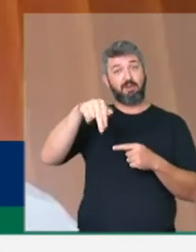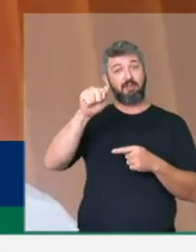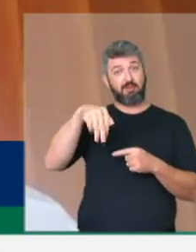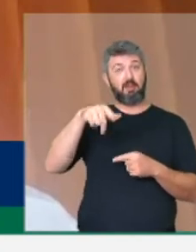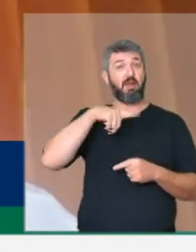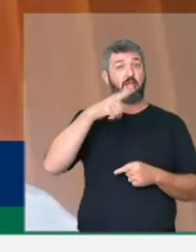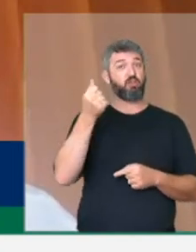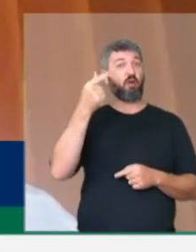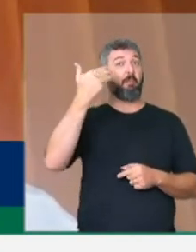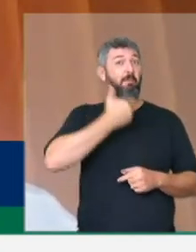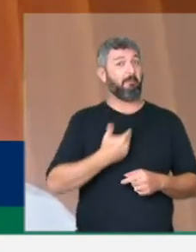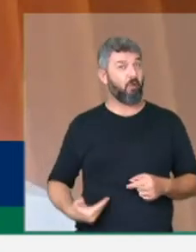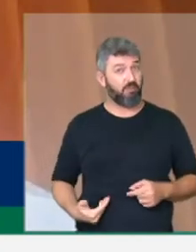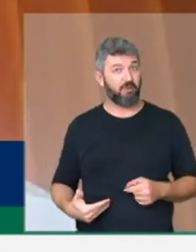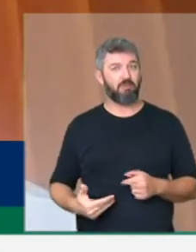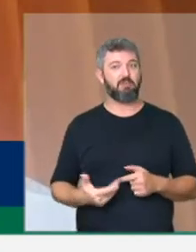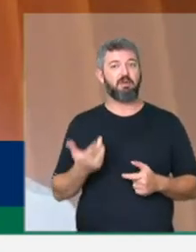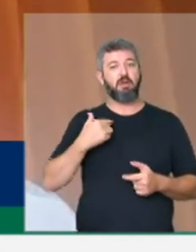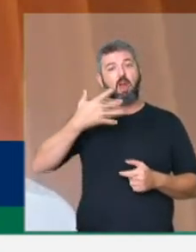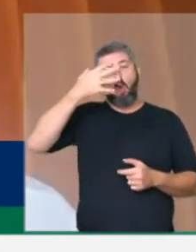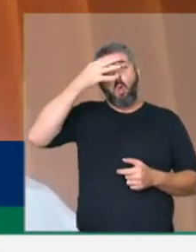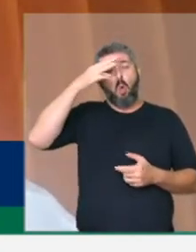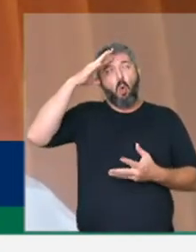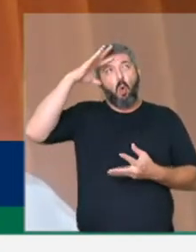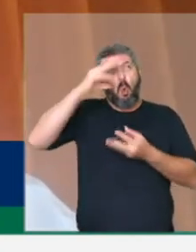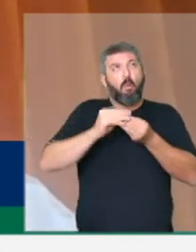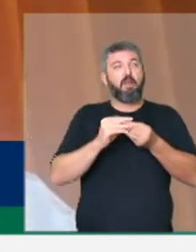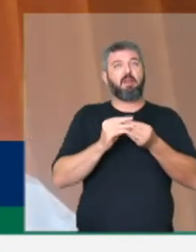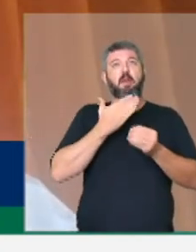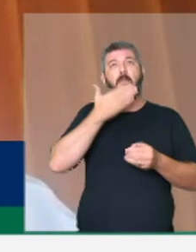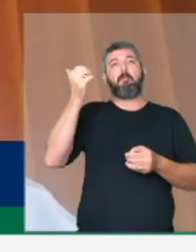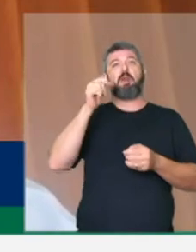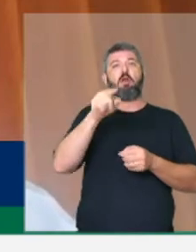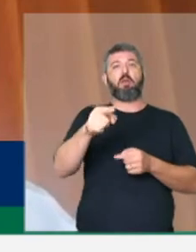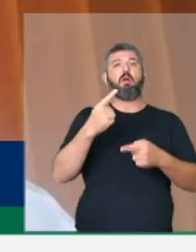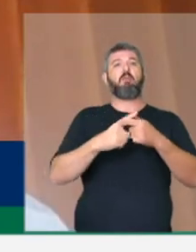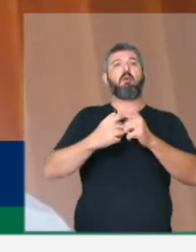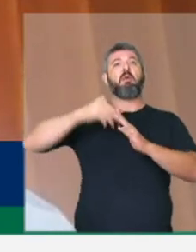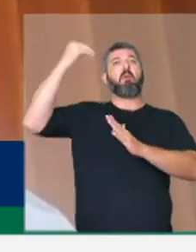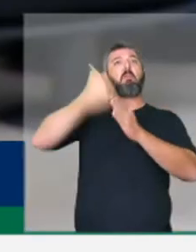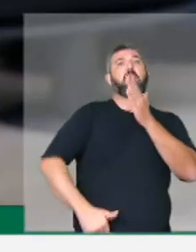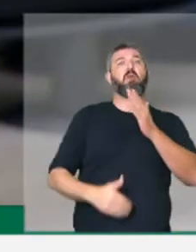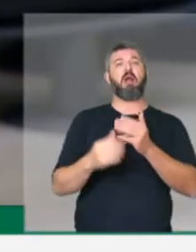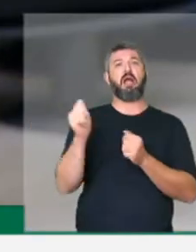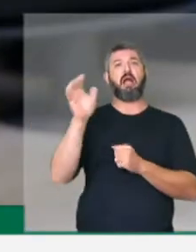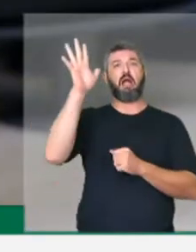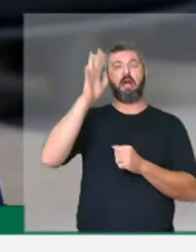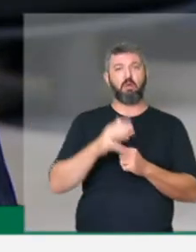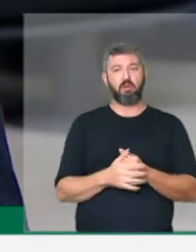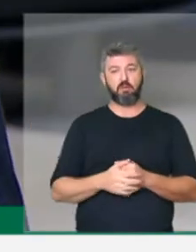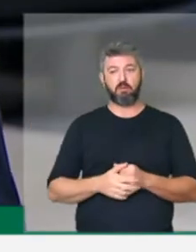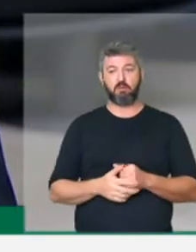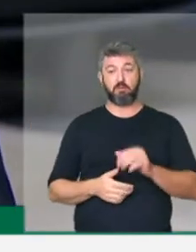TEMPO. O TEMPO QUE SE VIVEU É UM TEMPO MUITO DIFERENTE DO TEMPO DE HOJE. NAQUELA É POCA, VOCÊ É JOVEM, DEPUTADO HENRIQUE FONTANA, NÃO DEVE LEMBRAR MAS NÓS TIVEMOS